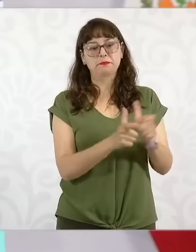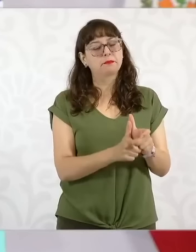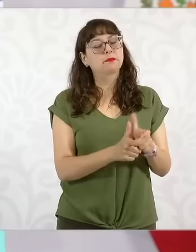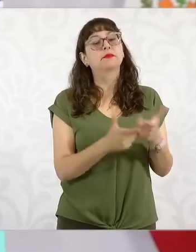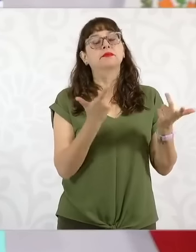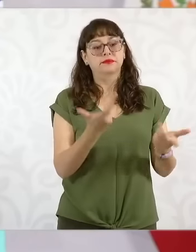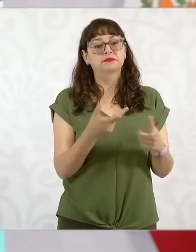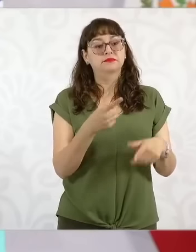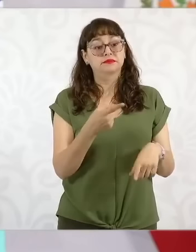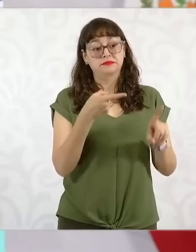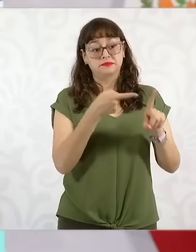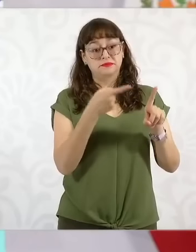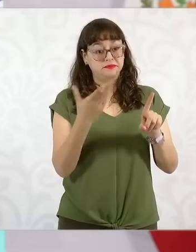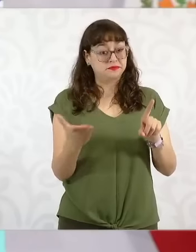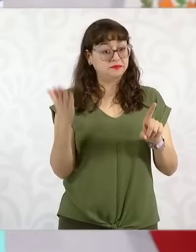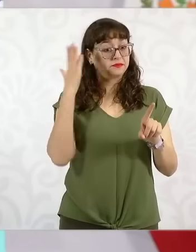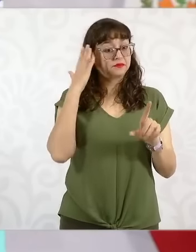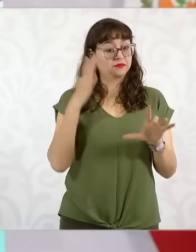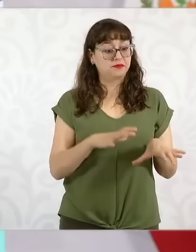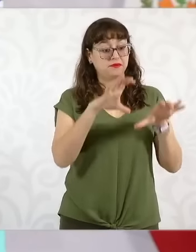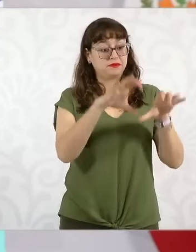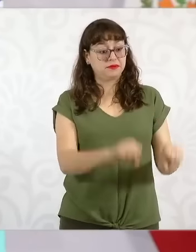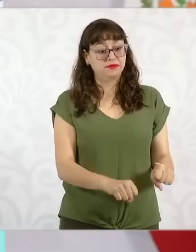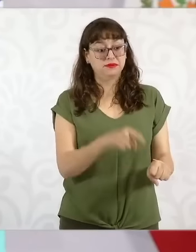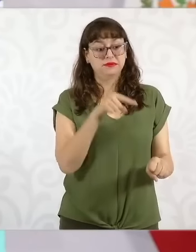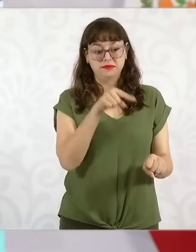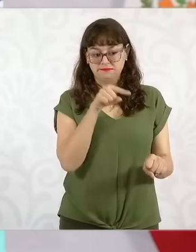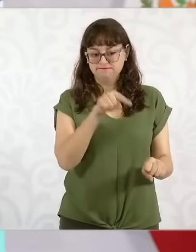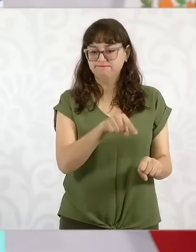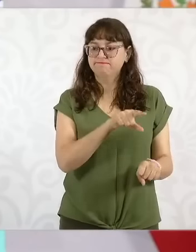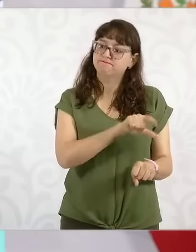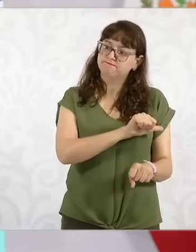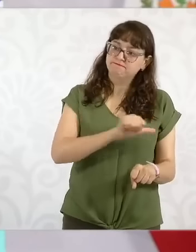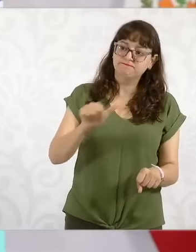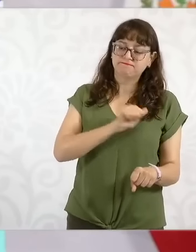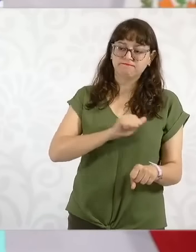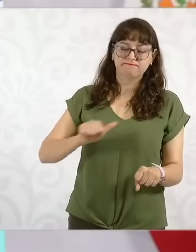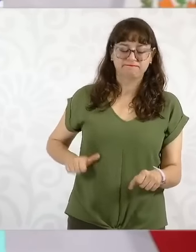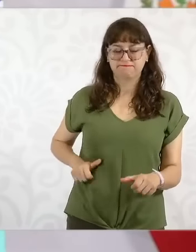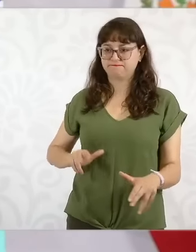principal responsable del cobarde asesinato de Carlos Manso. Con esta detención se combate la